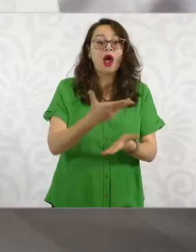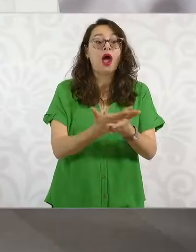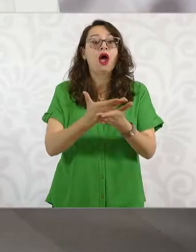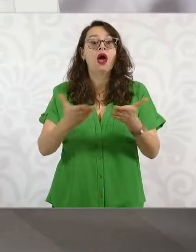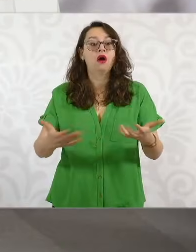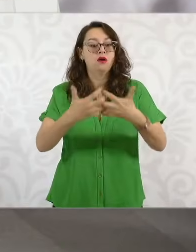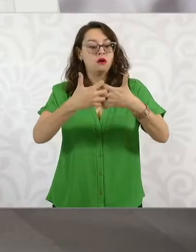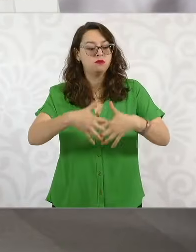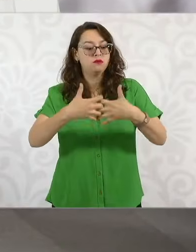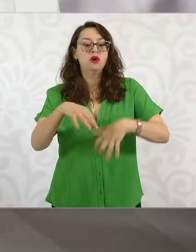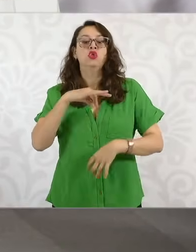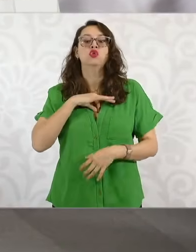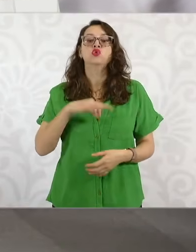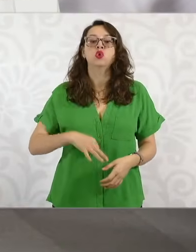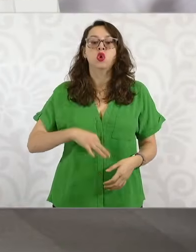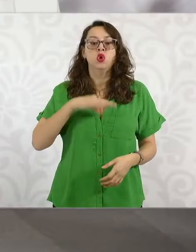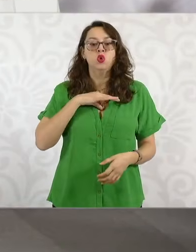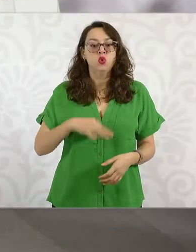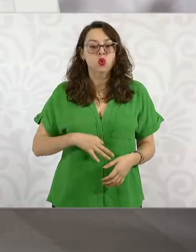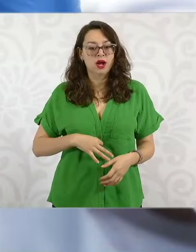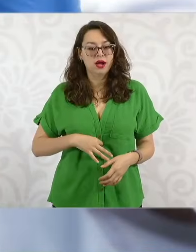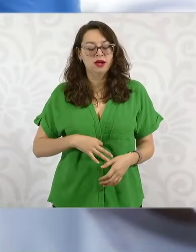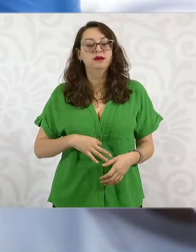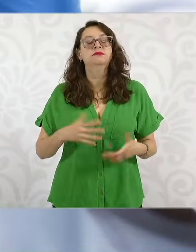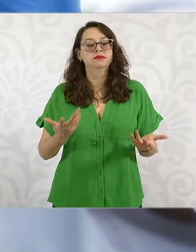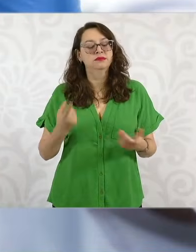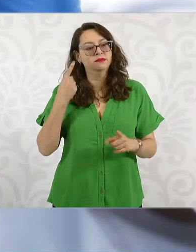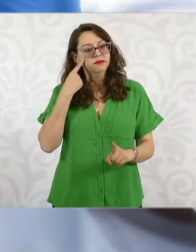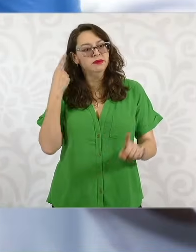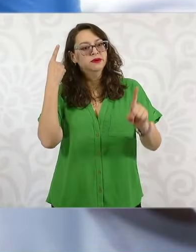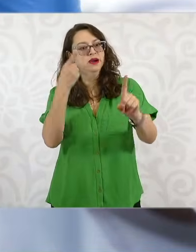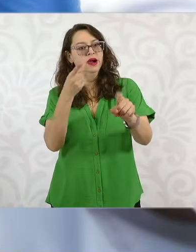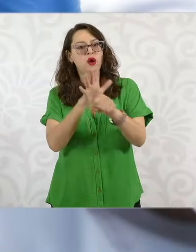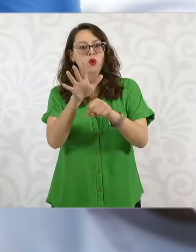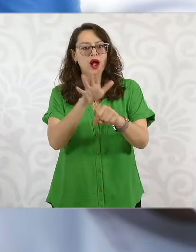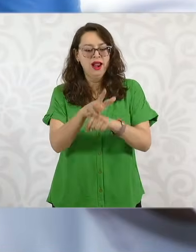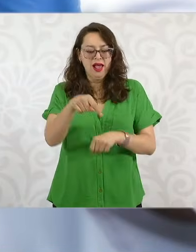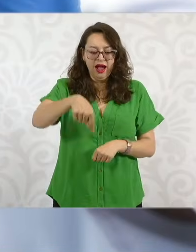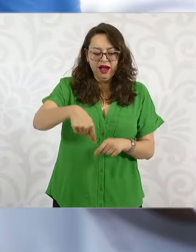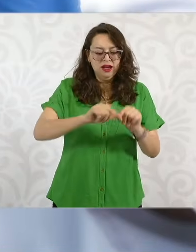Como podemos ver, tenemos una alineación con la idea de producir en el país. Se brindarán